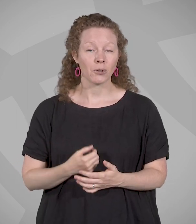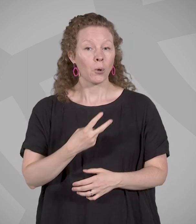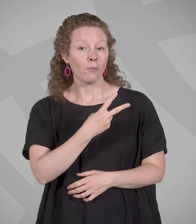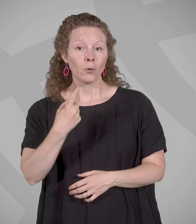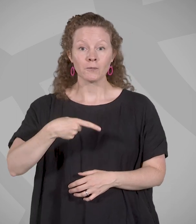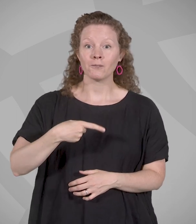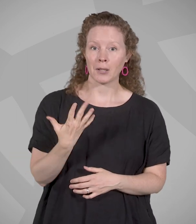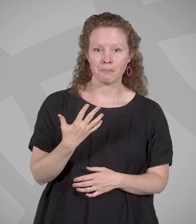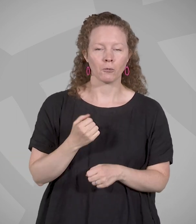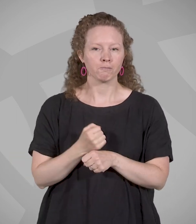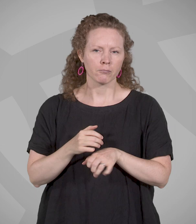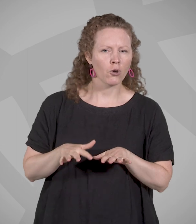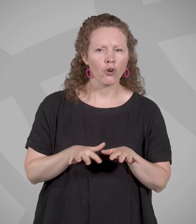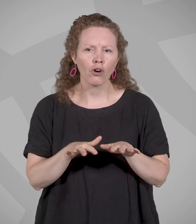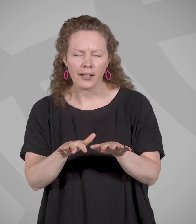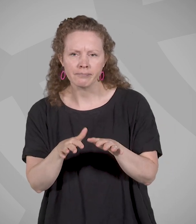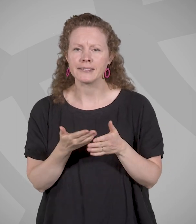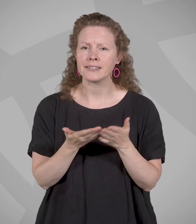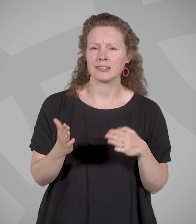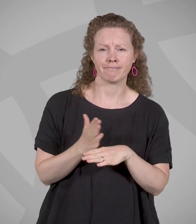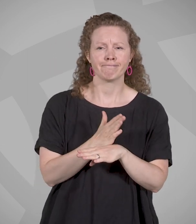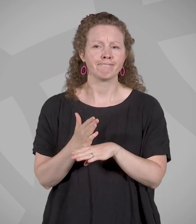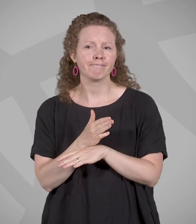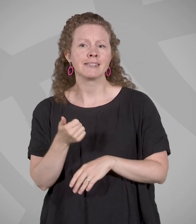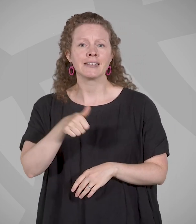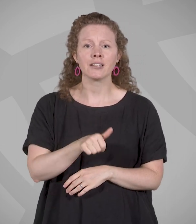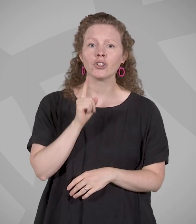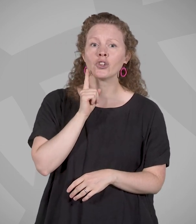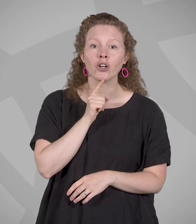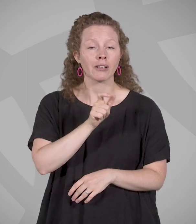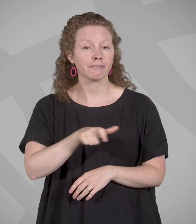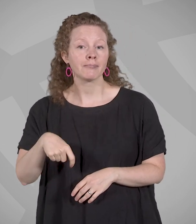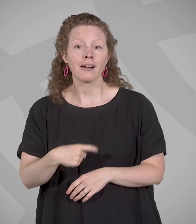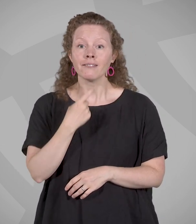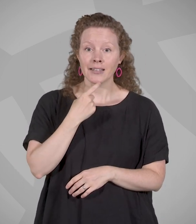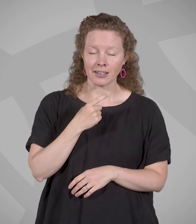Vuoden 2015 kartoituksen mukaan Suomessa on -